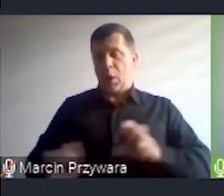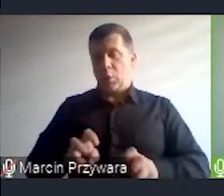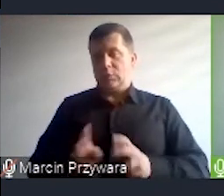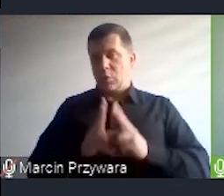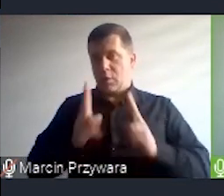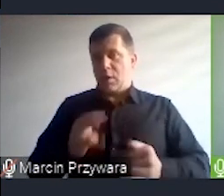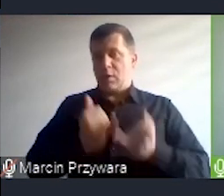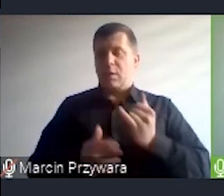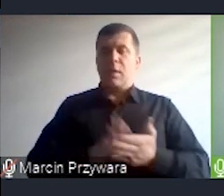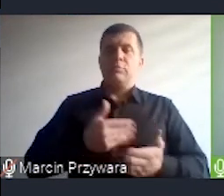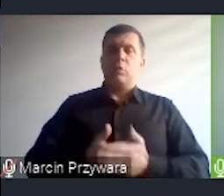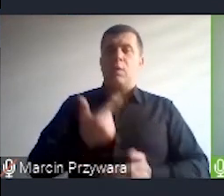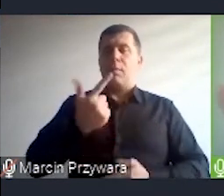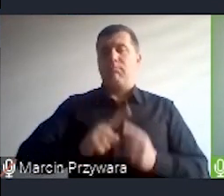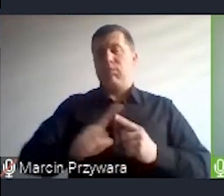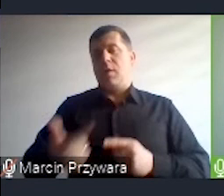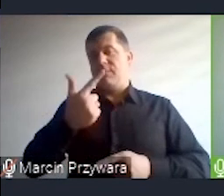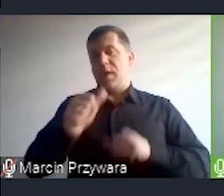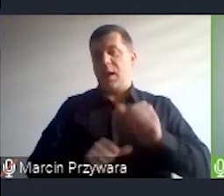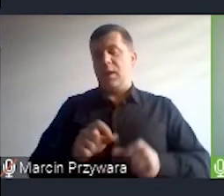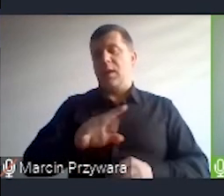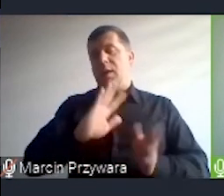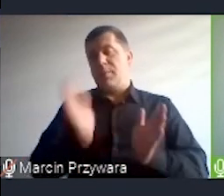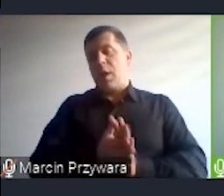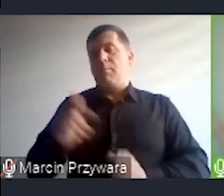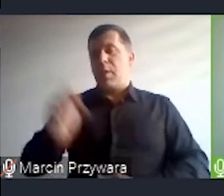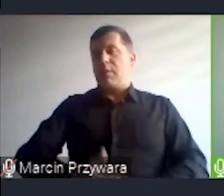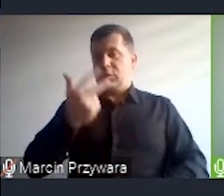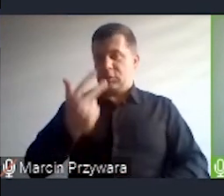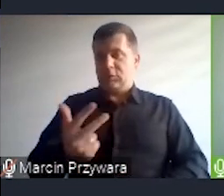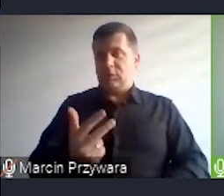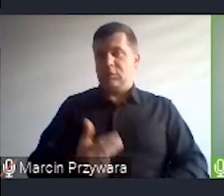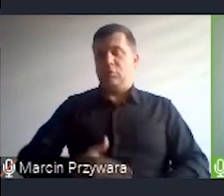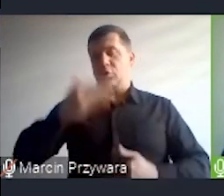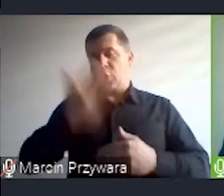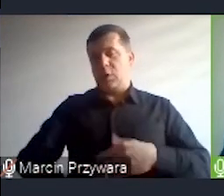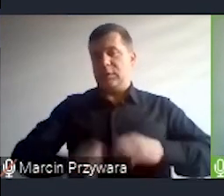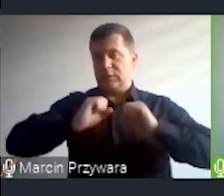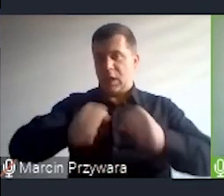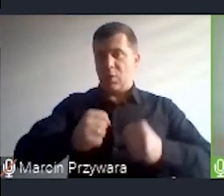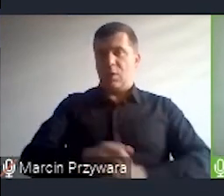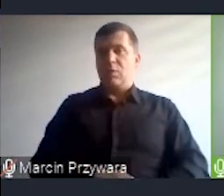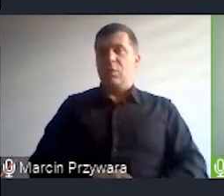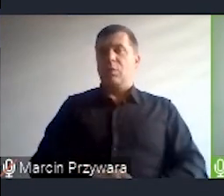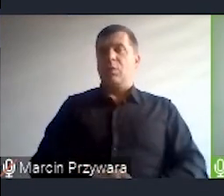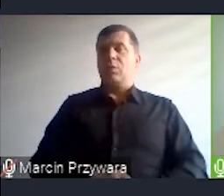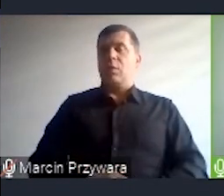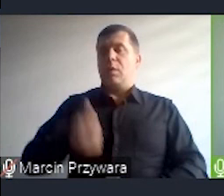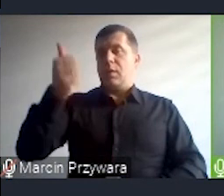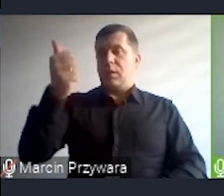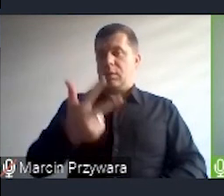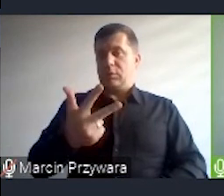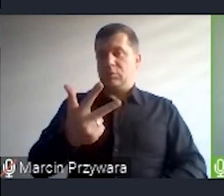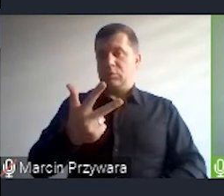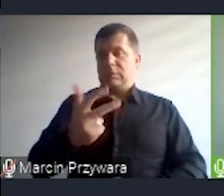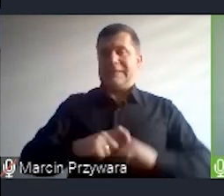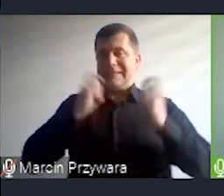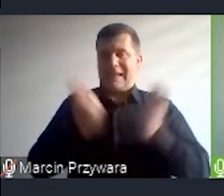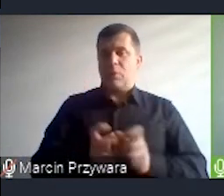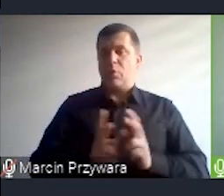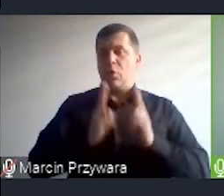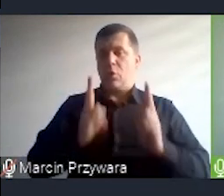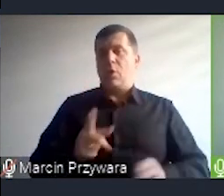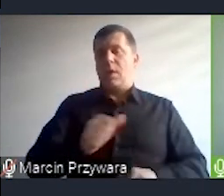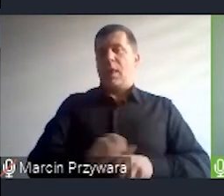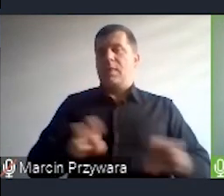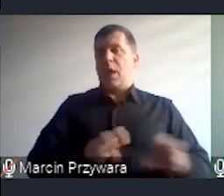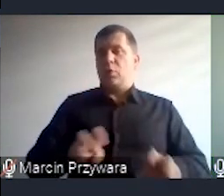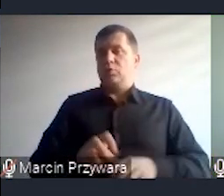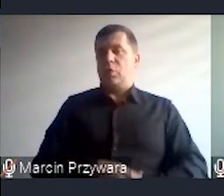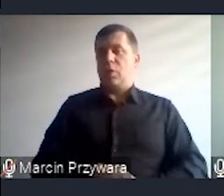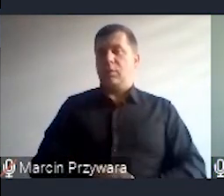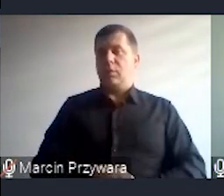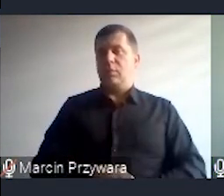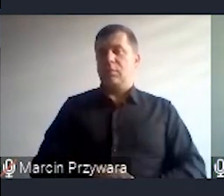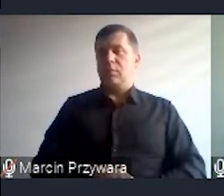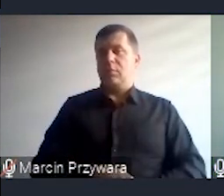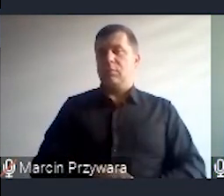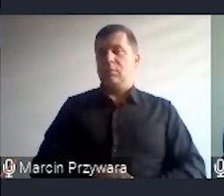czyli jeżeli powiedzmy po 2 latach z trzech lat trwałości zaprzestałem działalności to 1/3 całego okresu trwałości jest naruszona